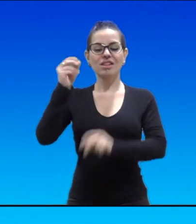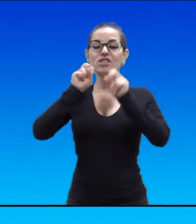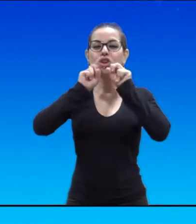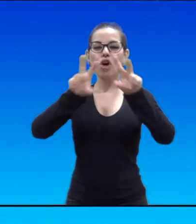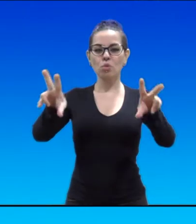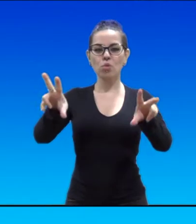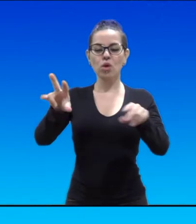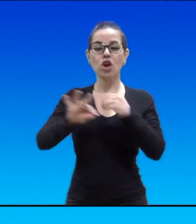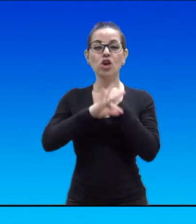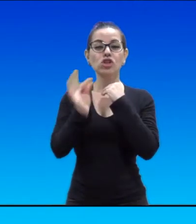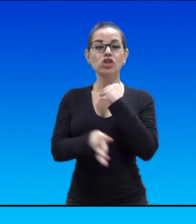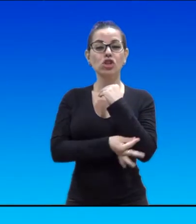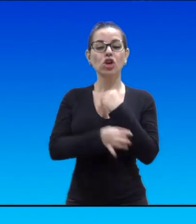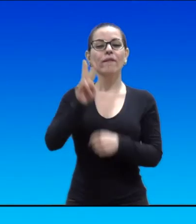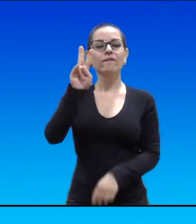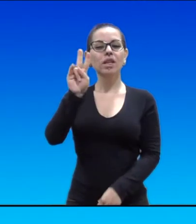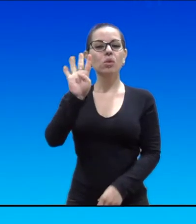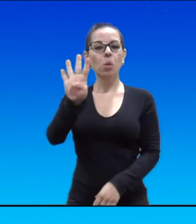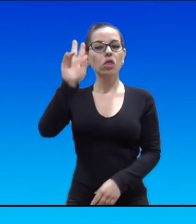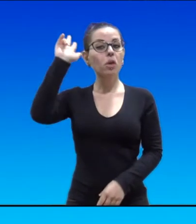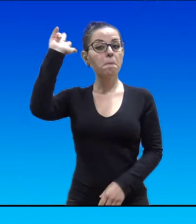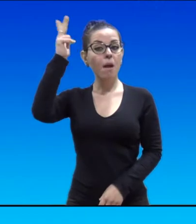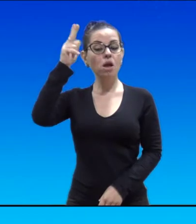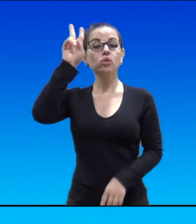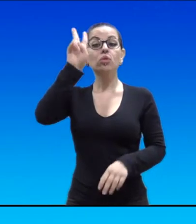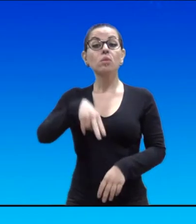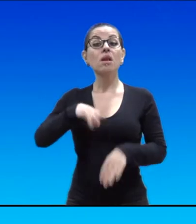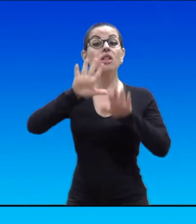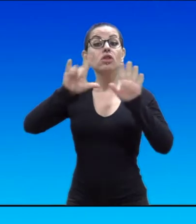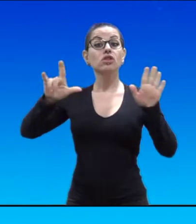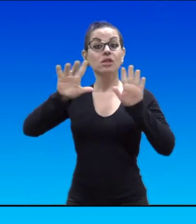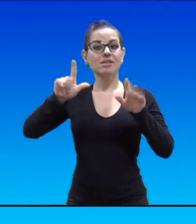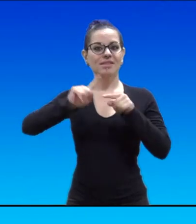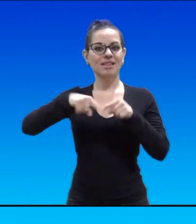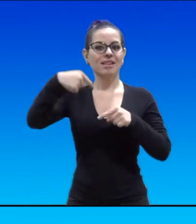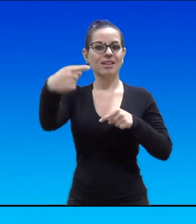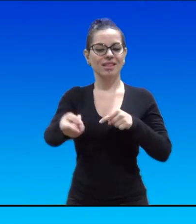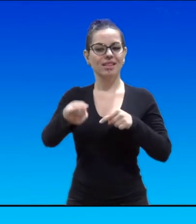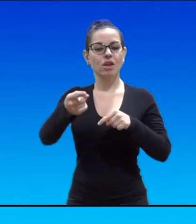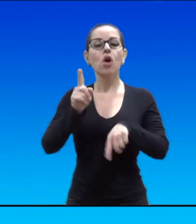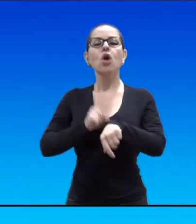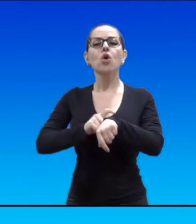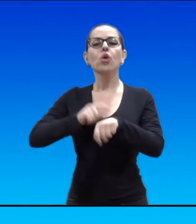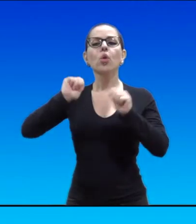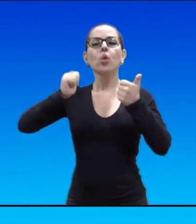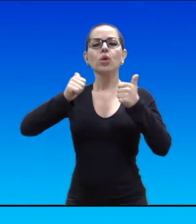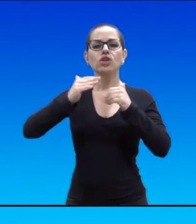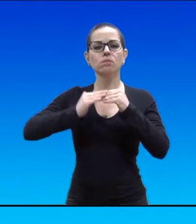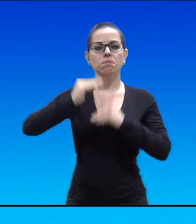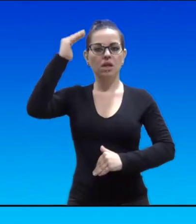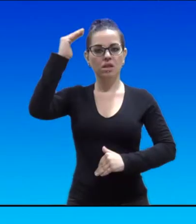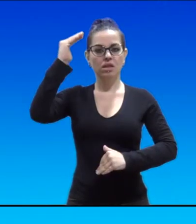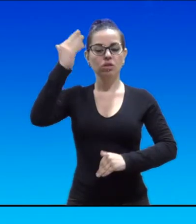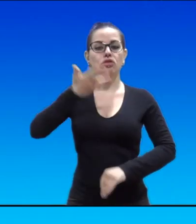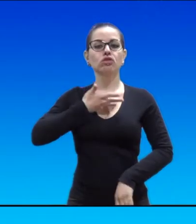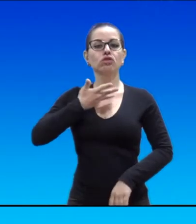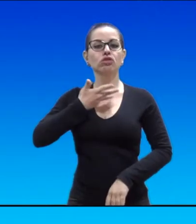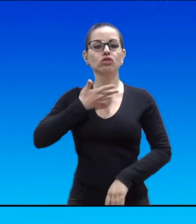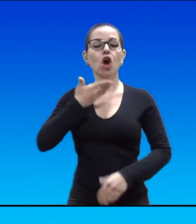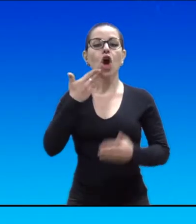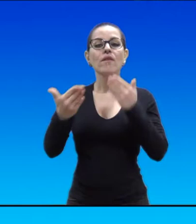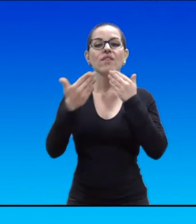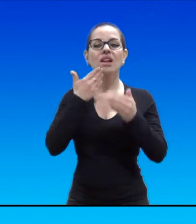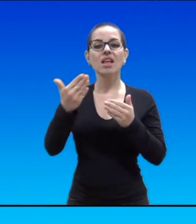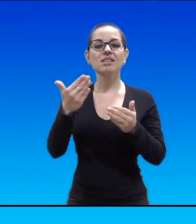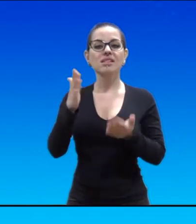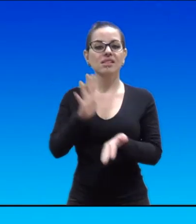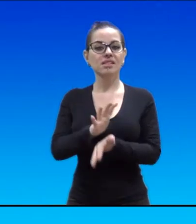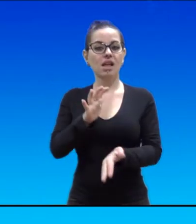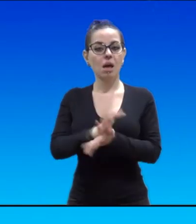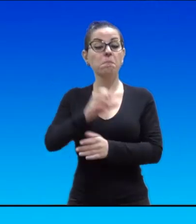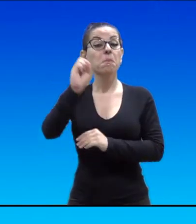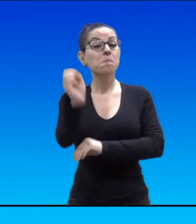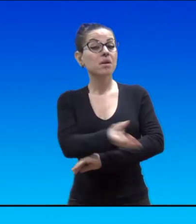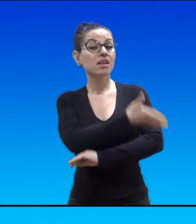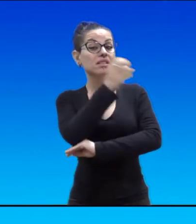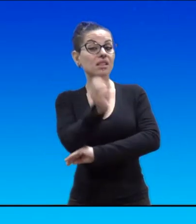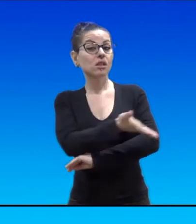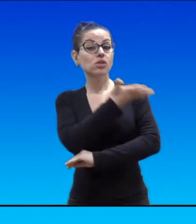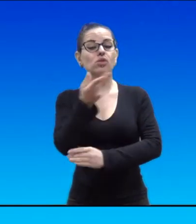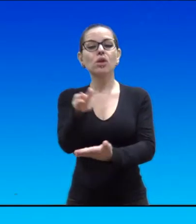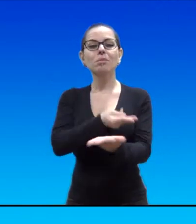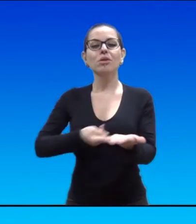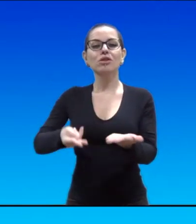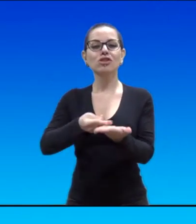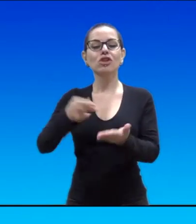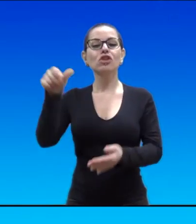il 24 Marzo 2017 alle 11.00 si terrà la conferenza stampa di presentazione del Progetto SOS Sordi,